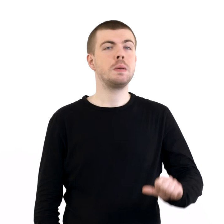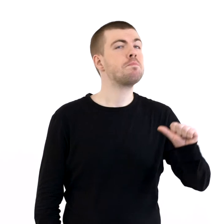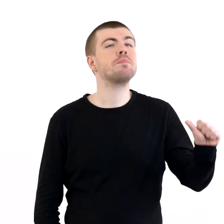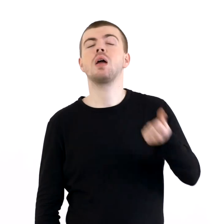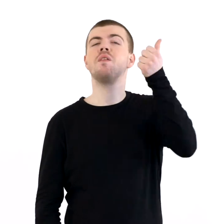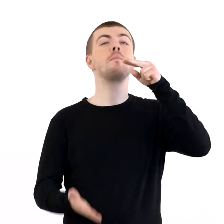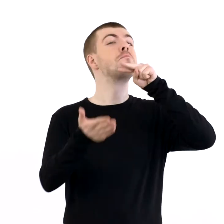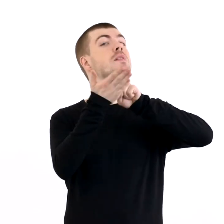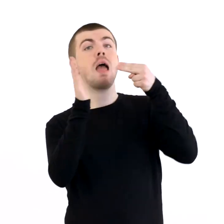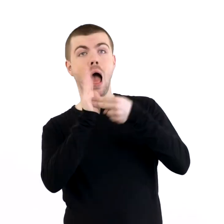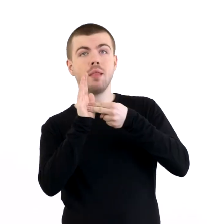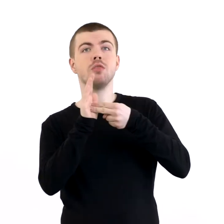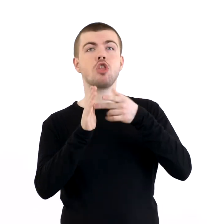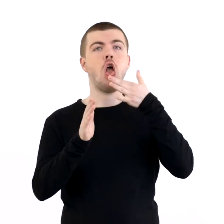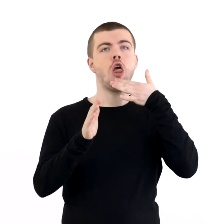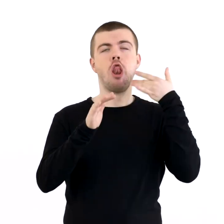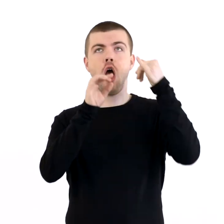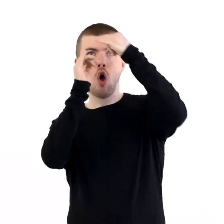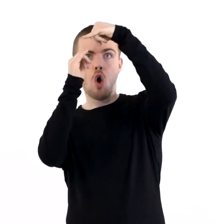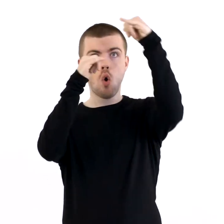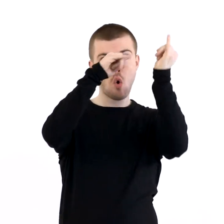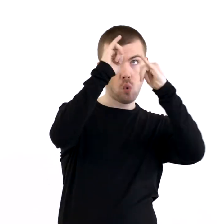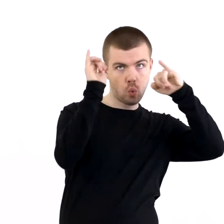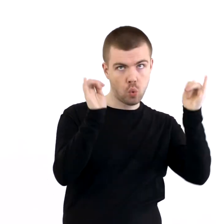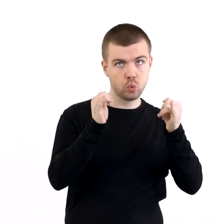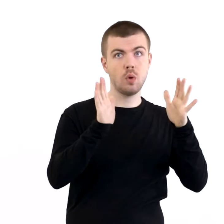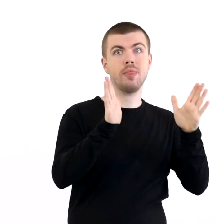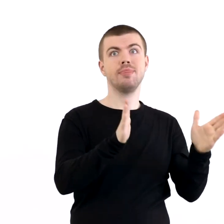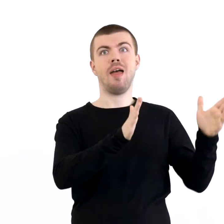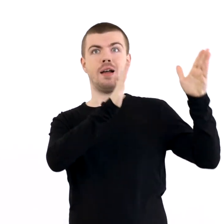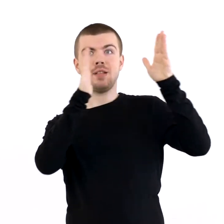Najpierw tworzono schematyczny kontur i barwną giętka linia.